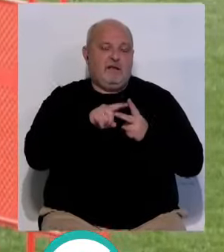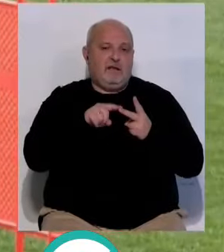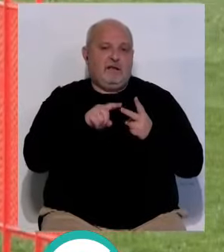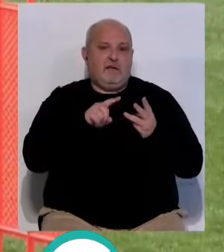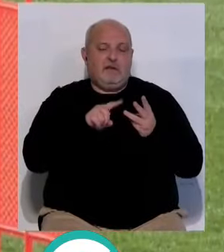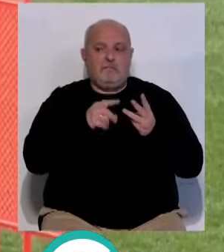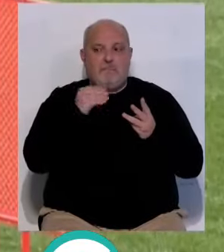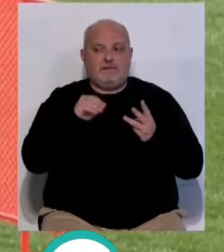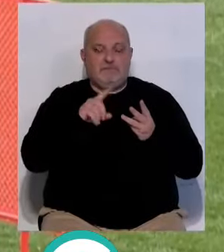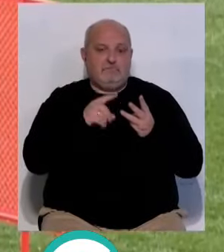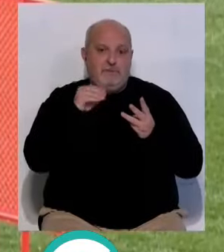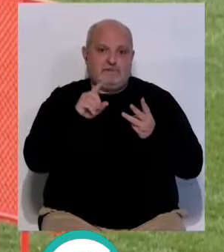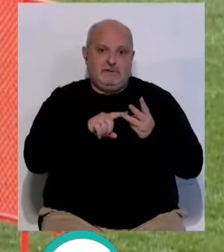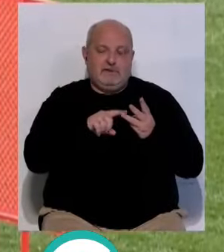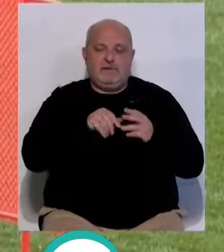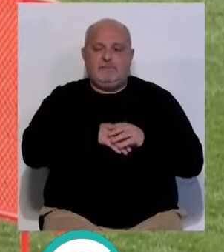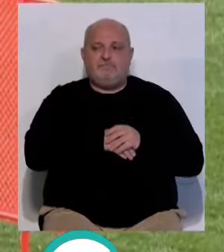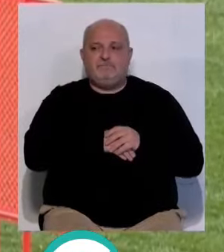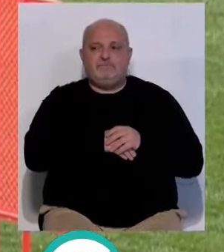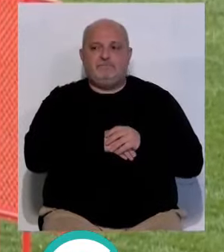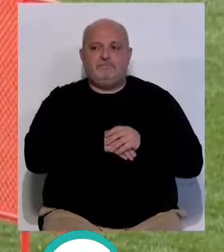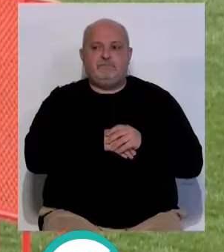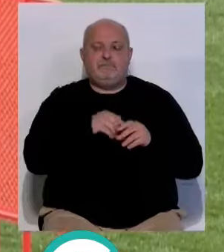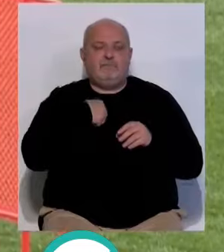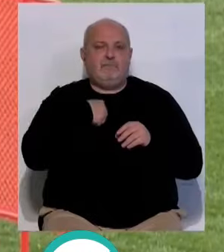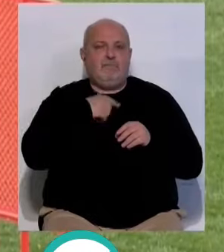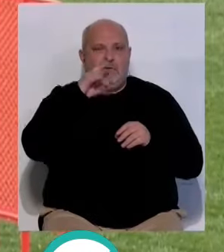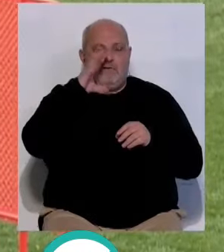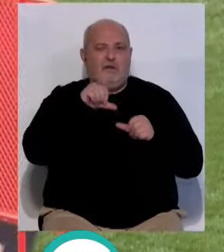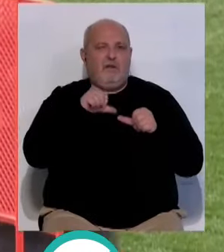más No hombre a mí personalmente no sé no sé a vosotros pero a mí me sorprendió que conociendo